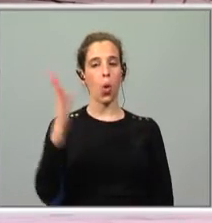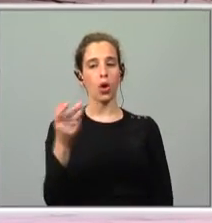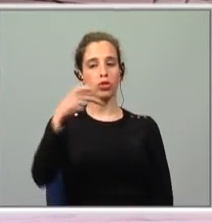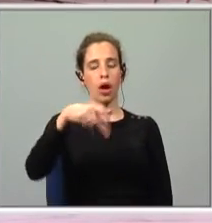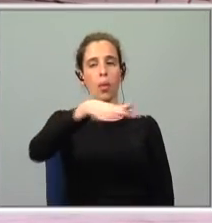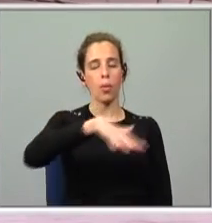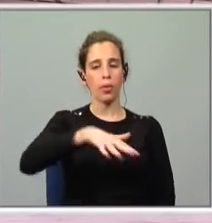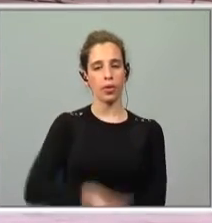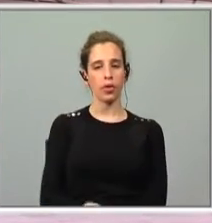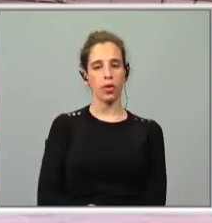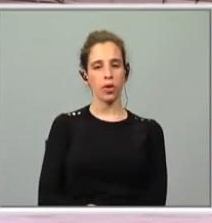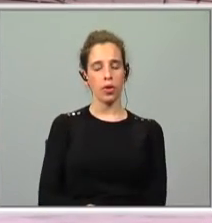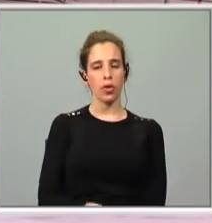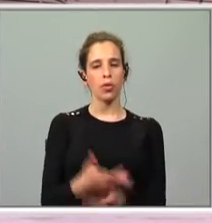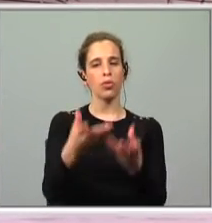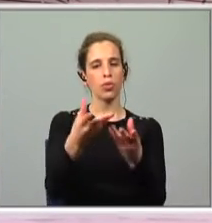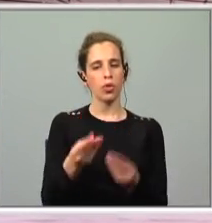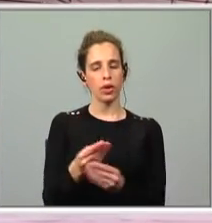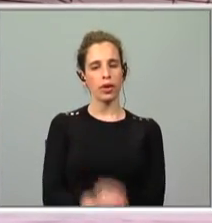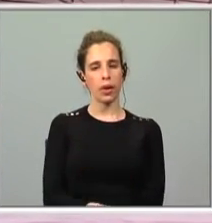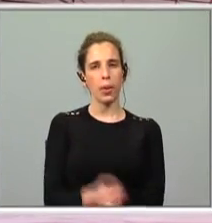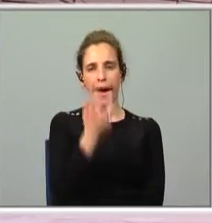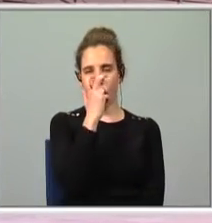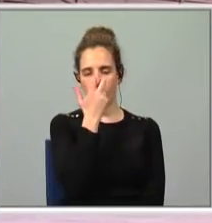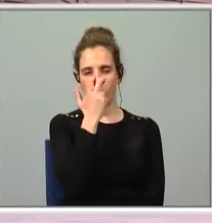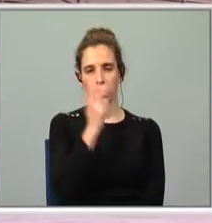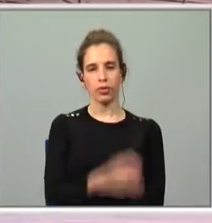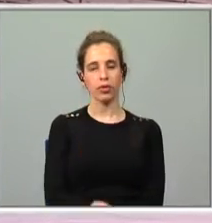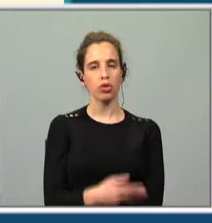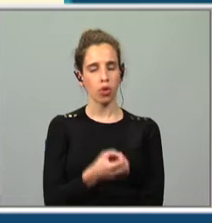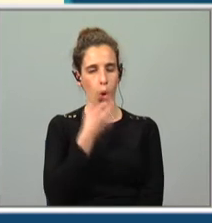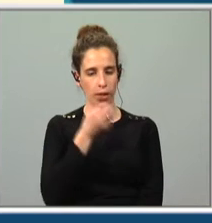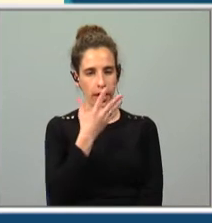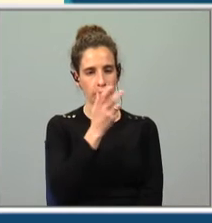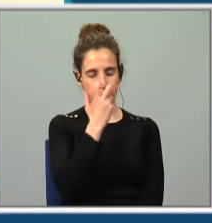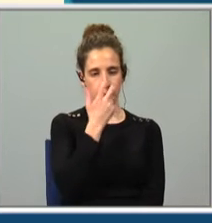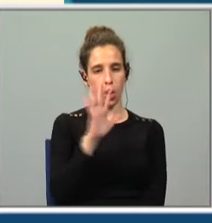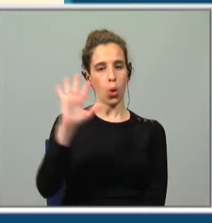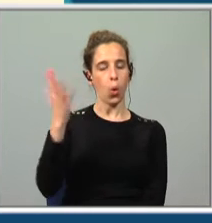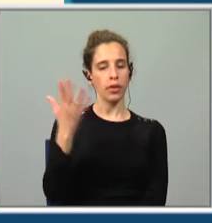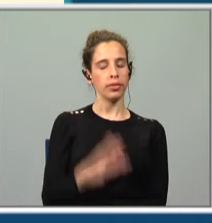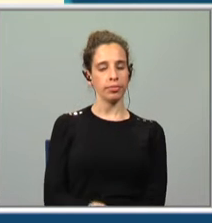aonde vou-vos contar uma pequena curiosidade hora quando nós tínhamos 我會在哪裡告訴你一點我們有的好奇時間